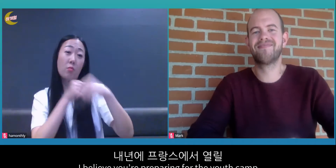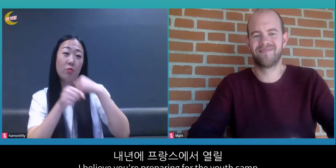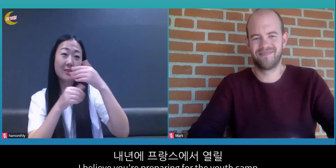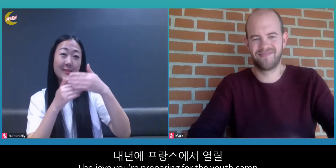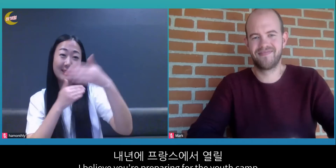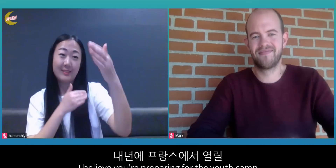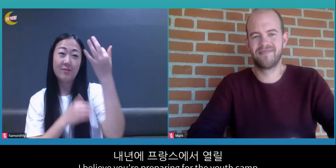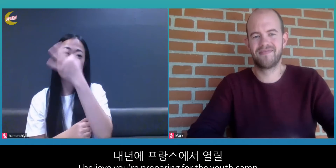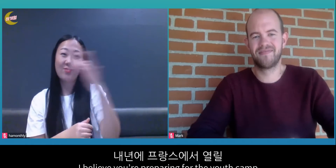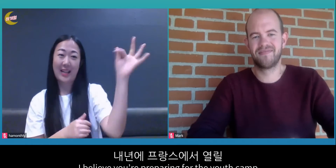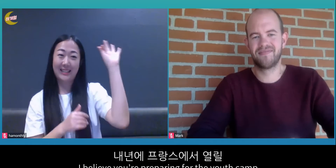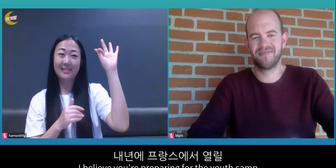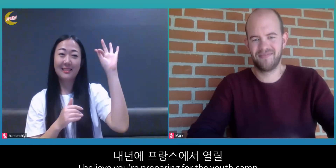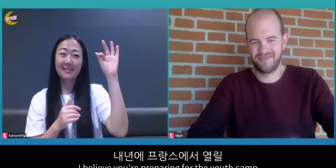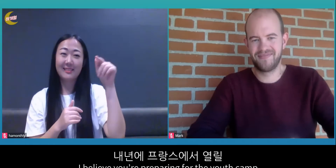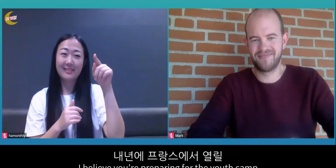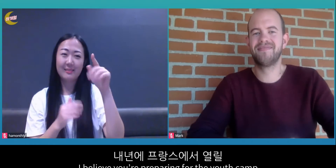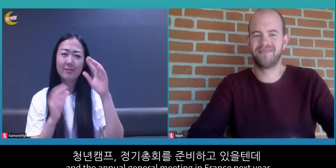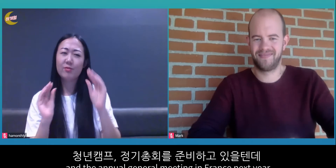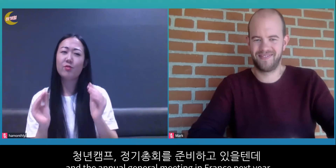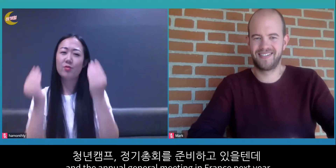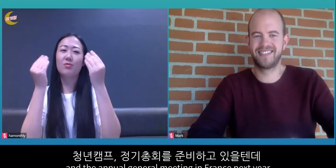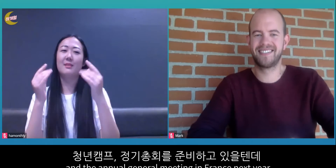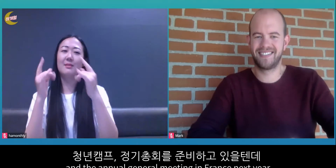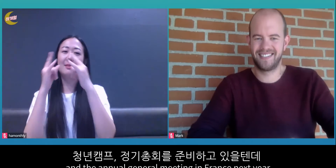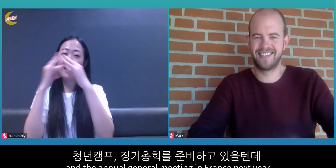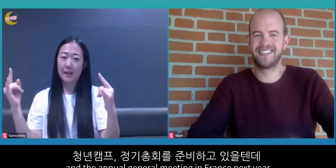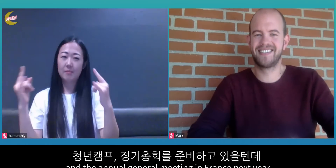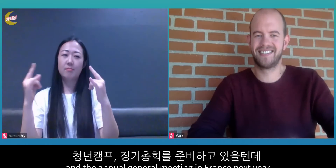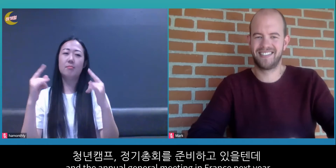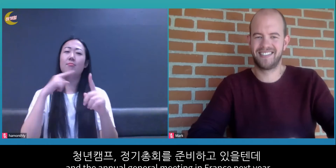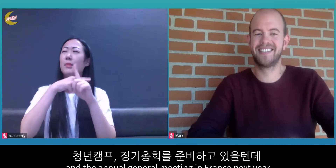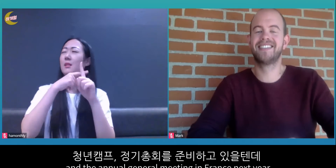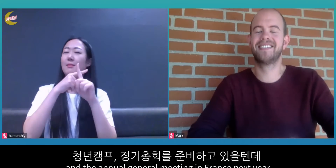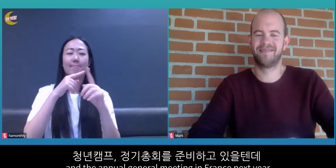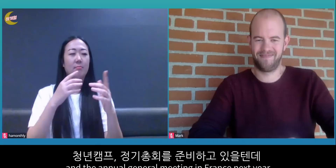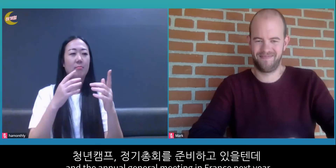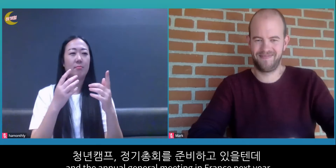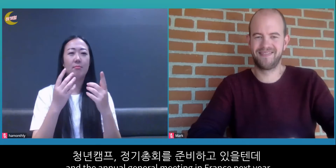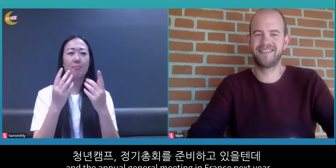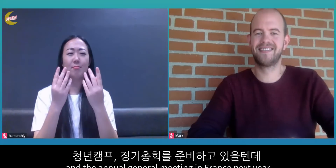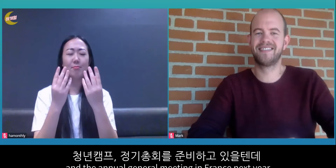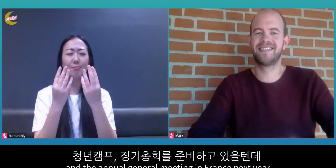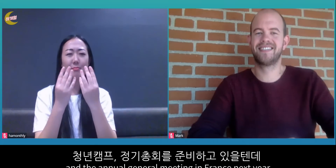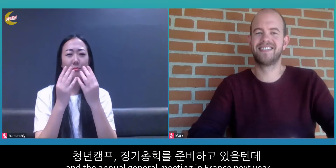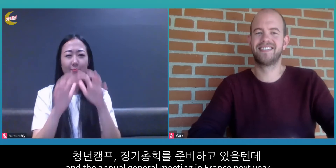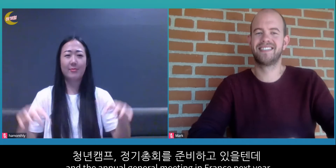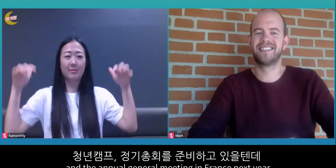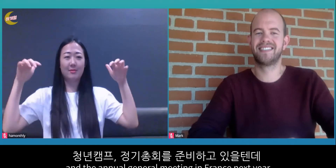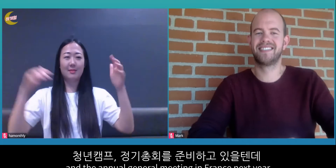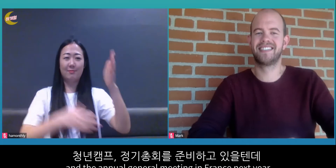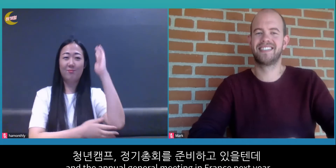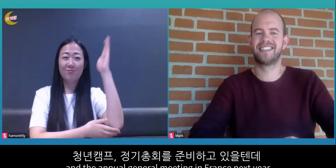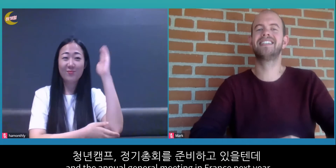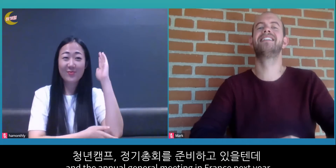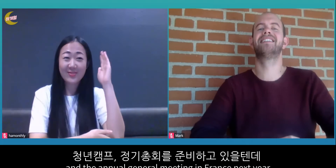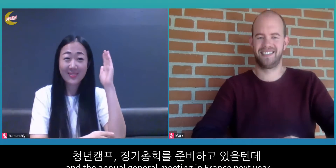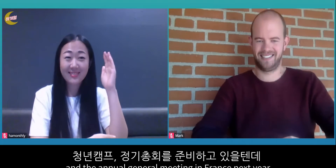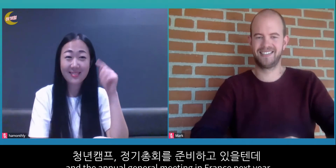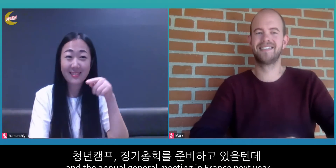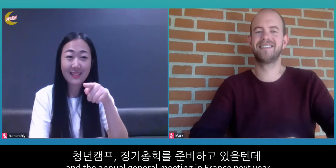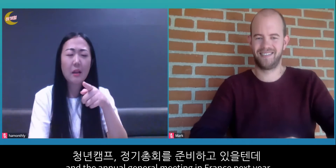来年のフランスでのユースキャンプと年次総会の準備をしていると思います。